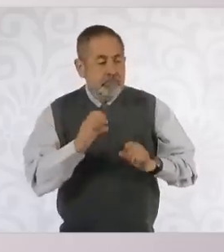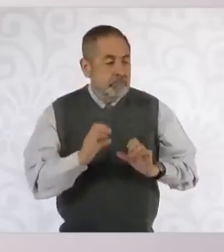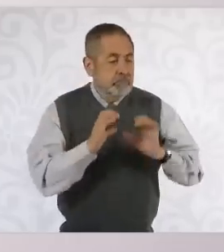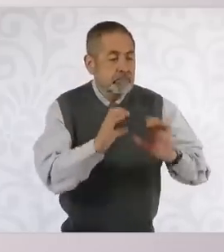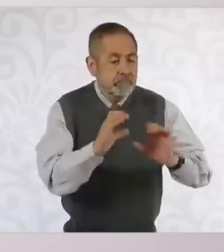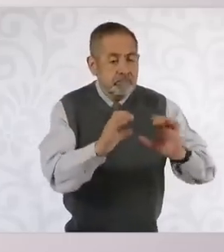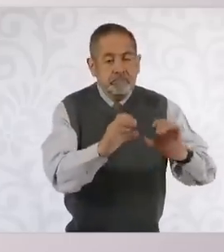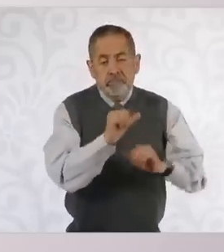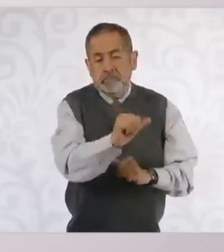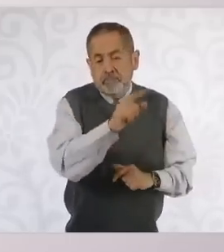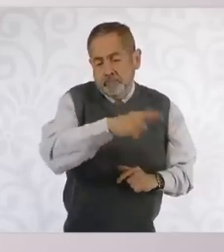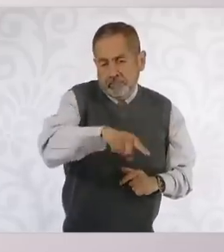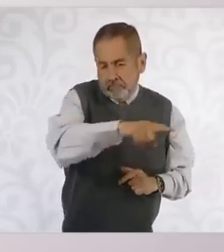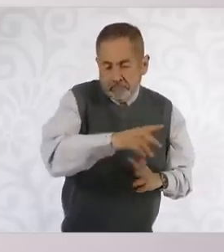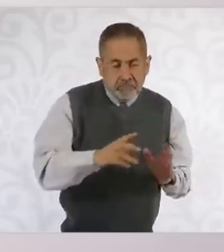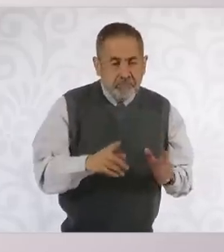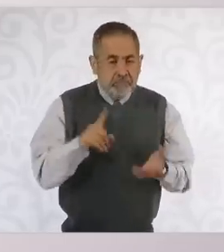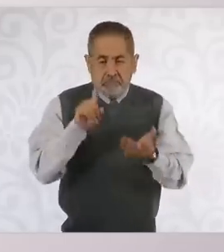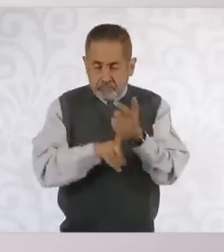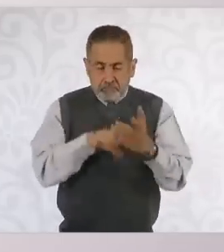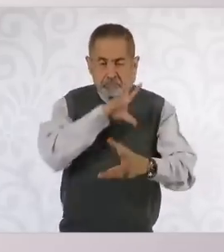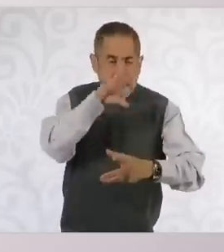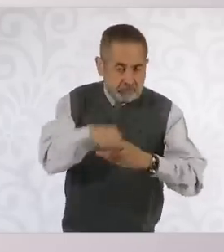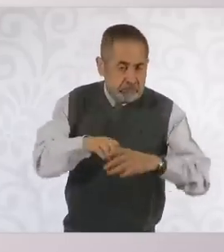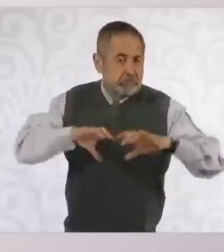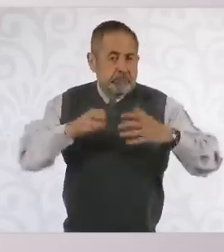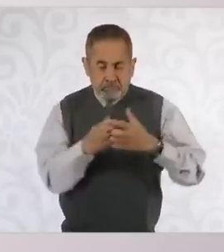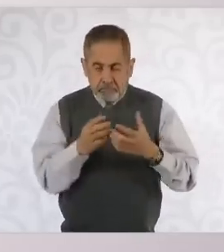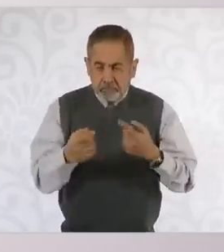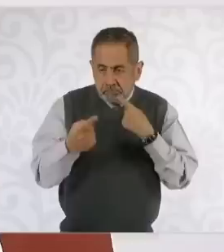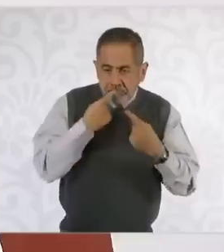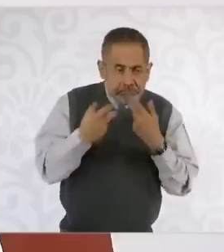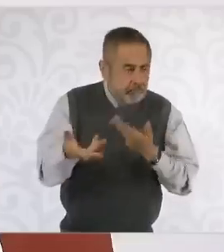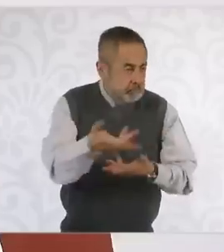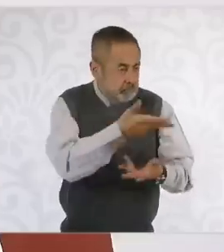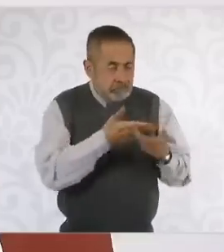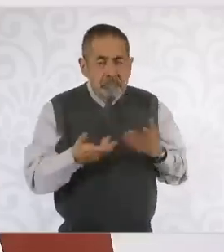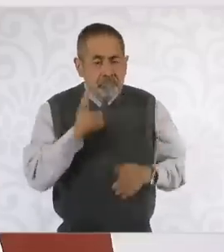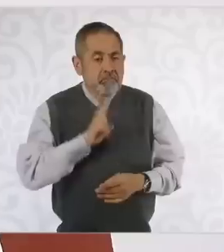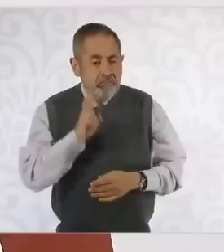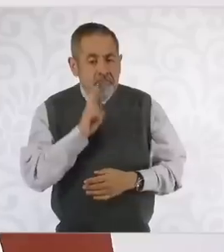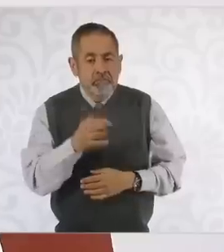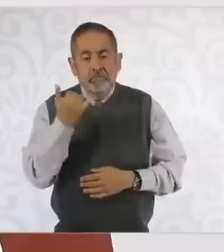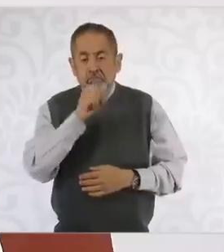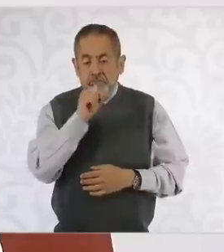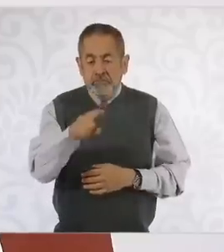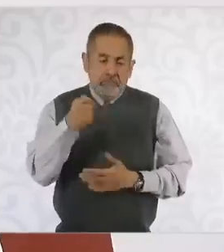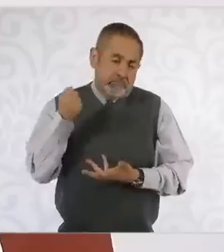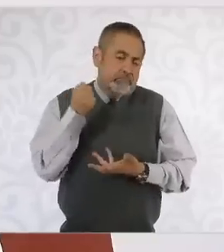parte de este gran Sistema Nacional de cuidados y además pues dedicar recursos